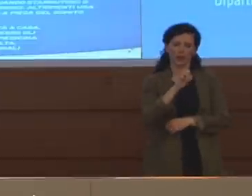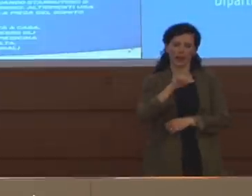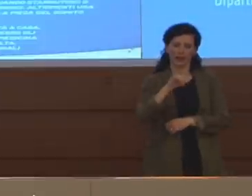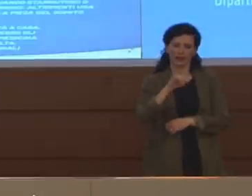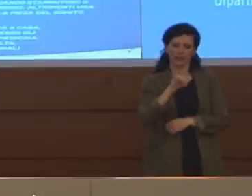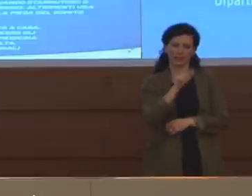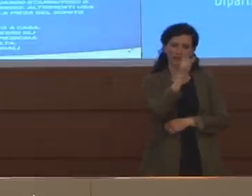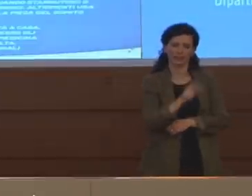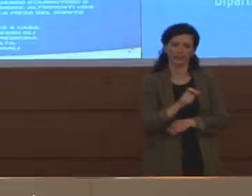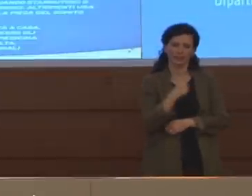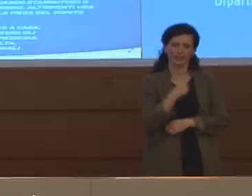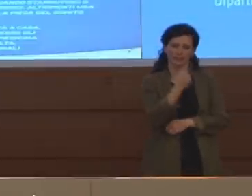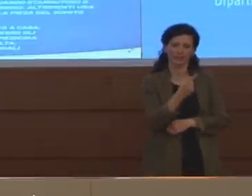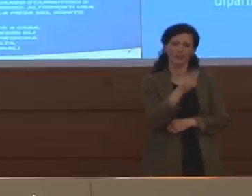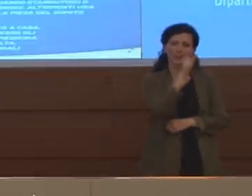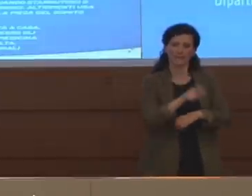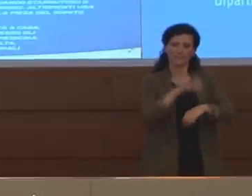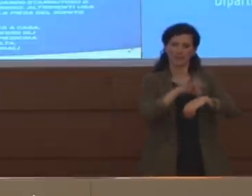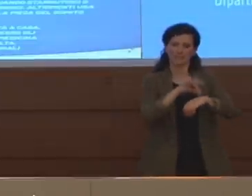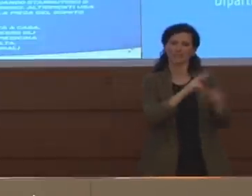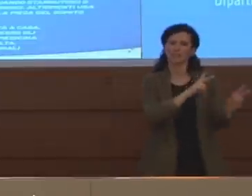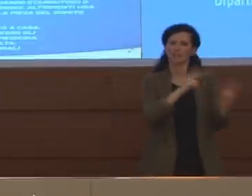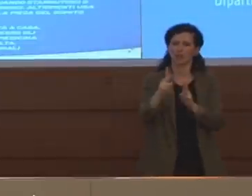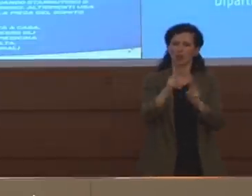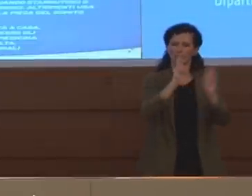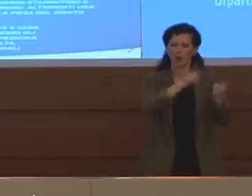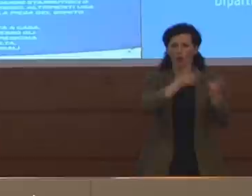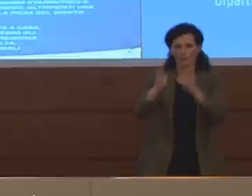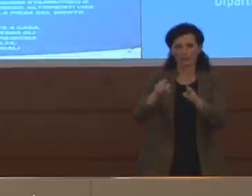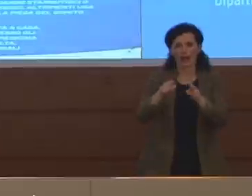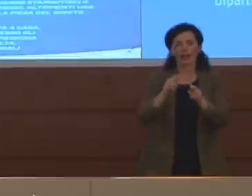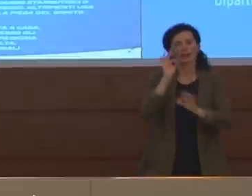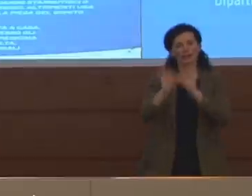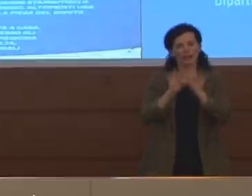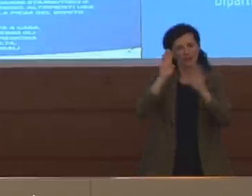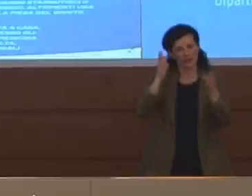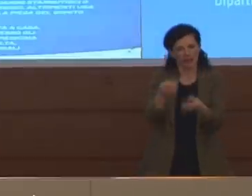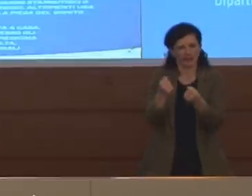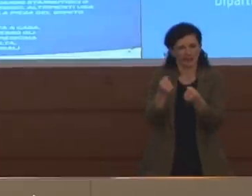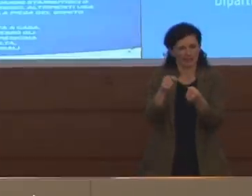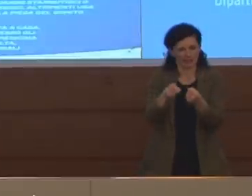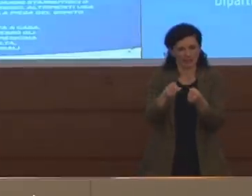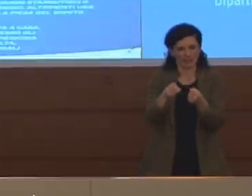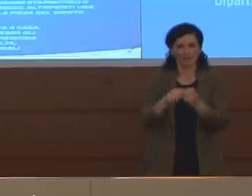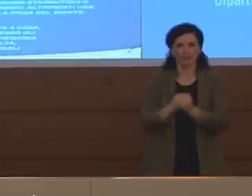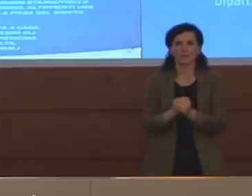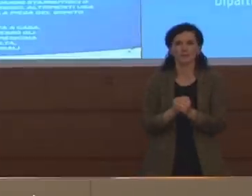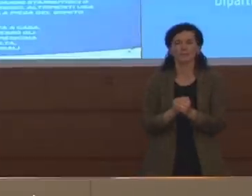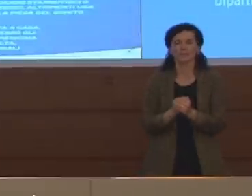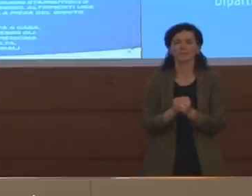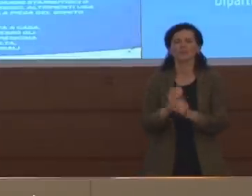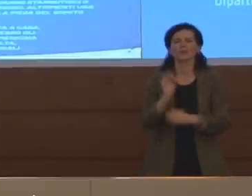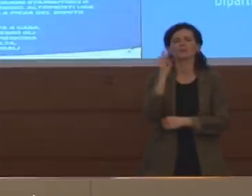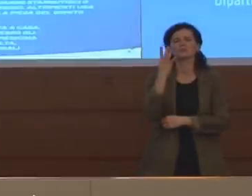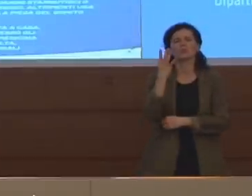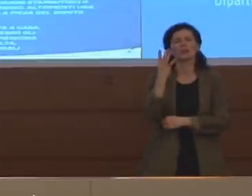in particolare sulle terapie intensive. E allora, se ci riportiamo indietro di